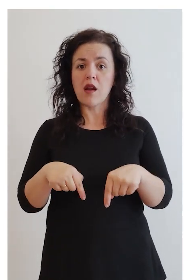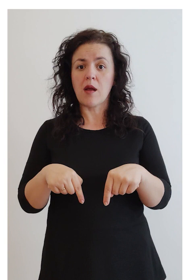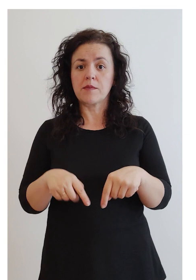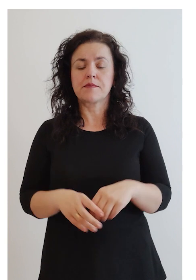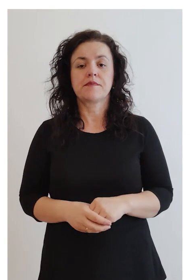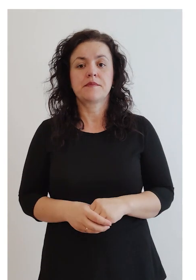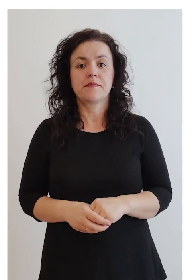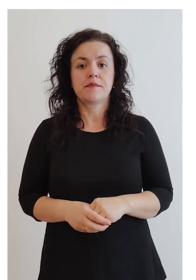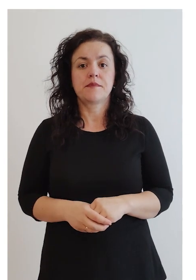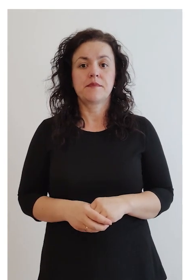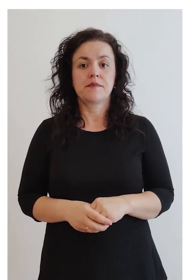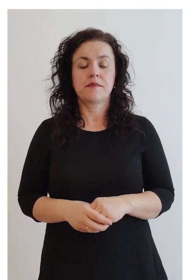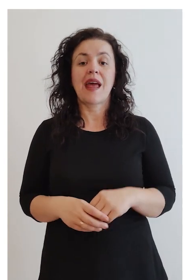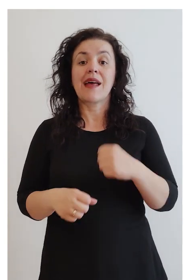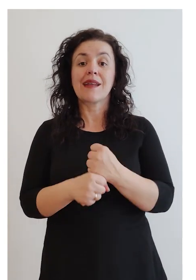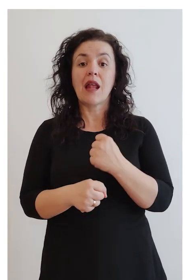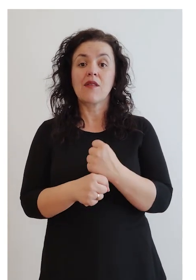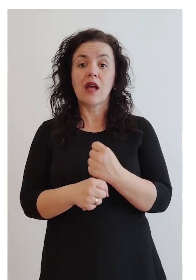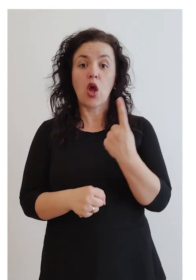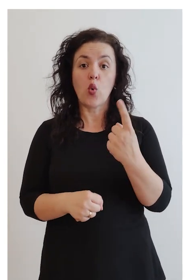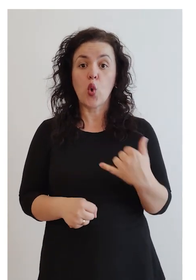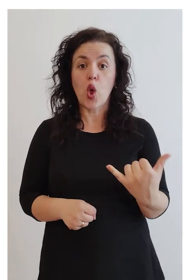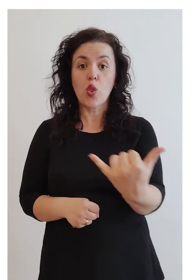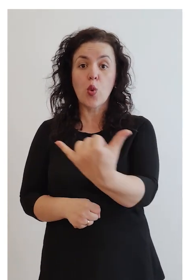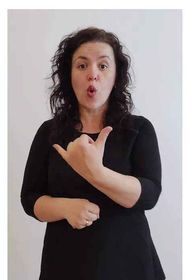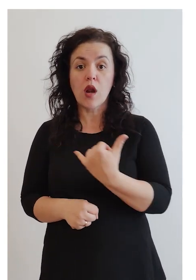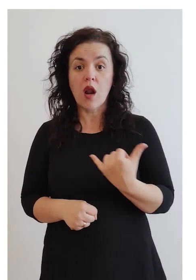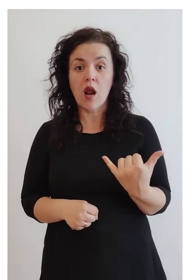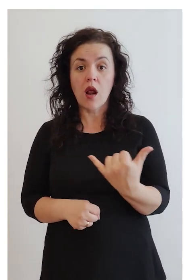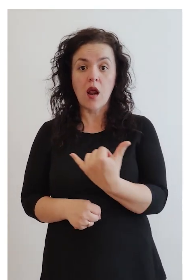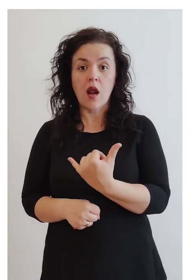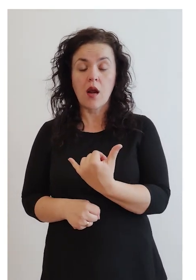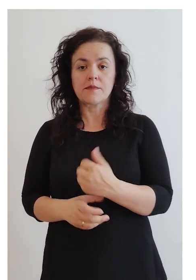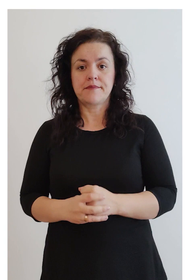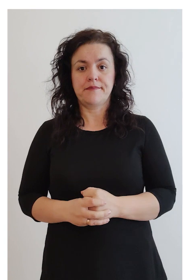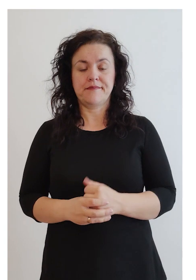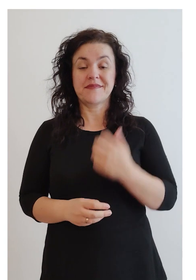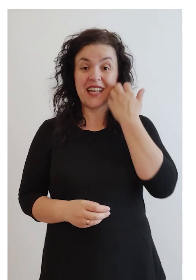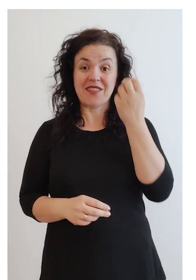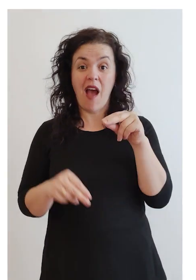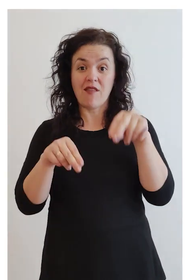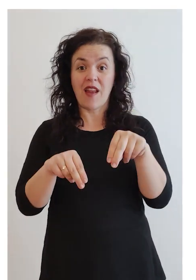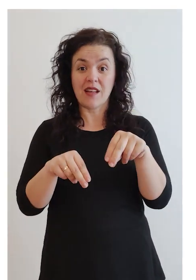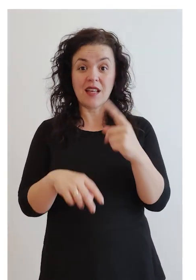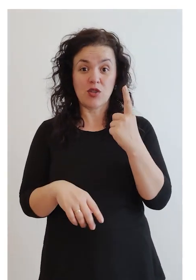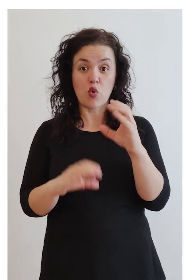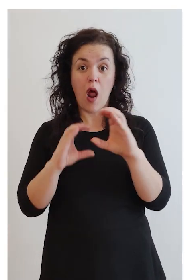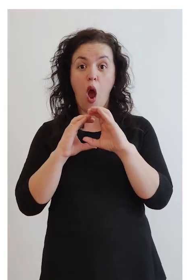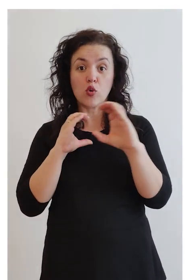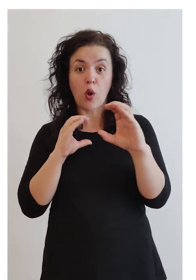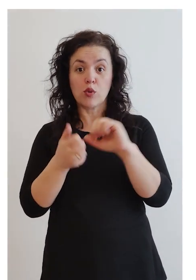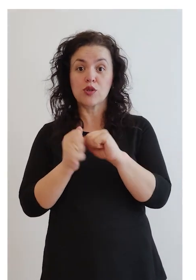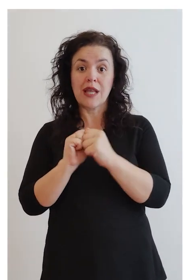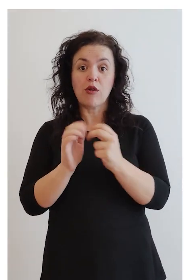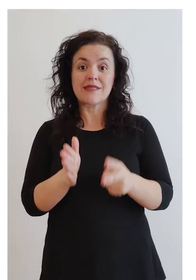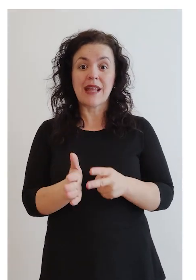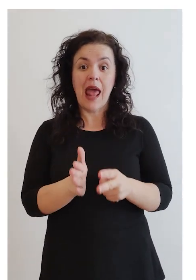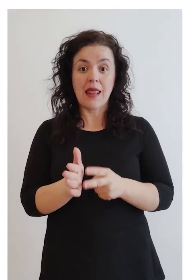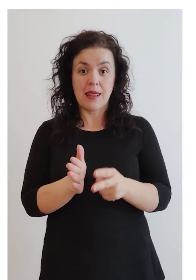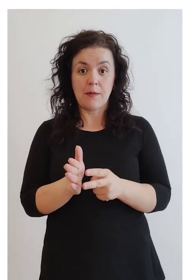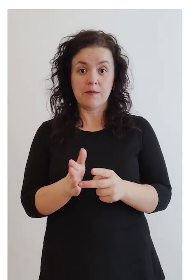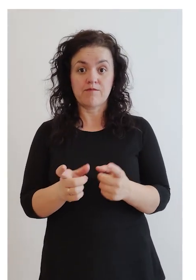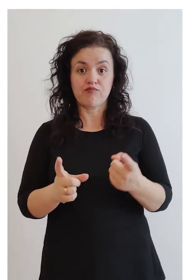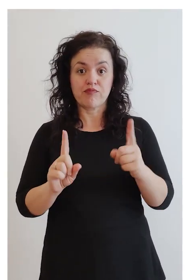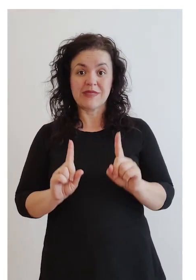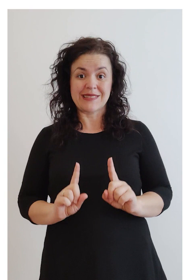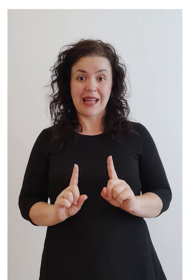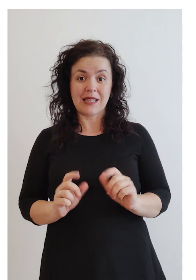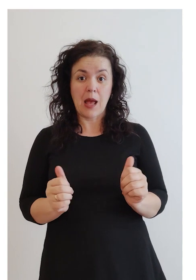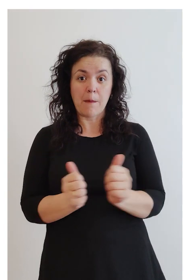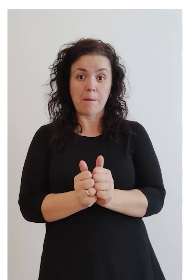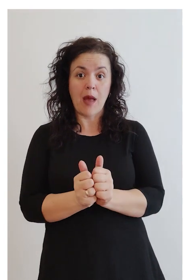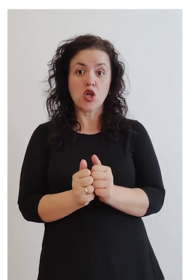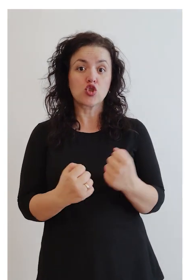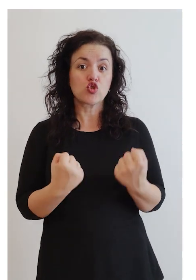Când vă aflați într-un autobuz sau tren, stați lângă șofer, conductor, paznic, într-un taxi.